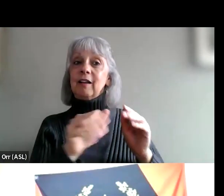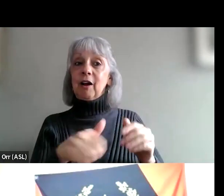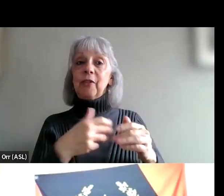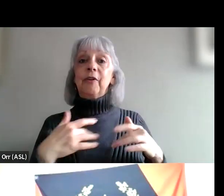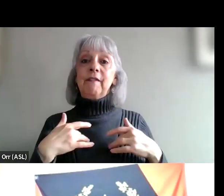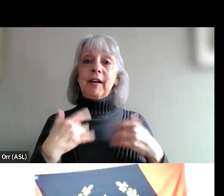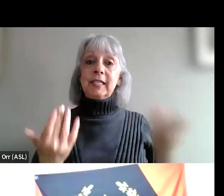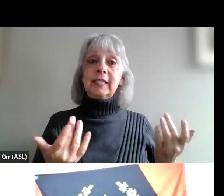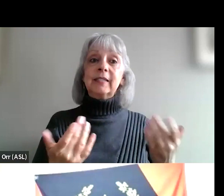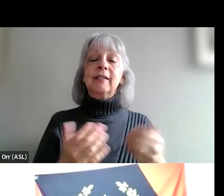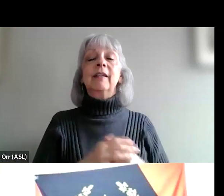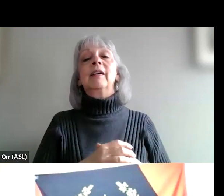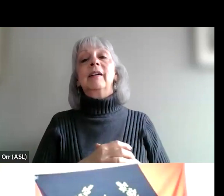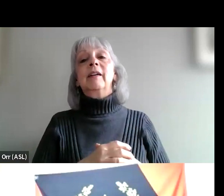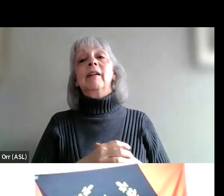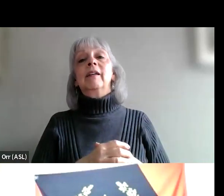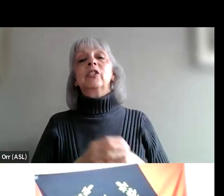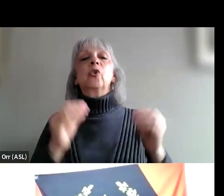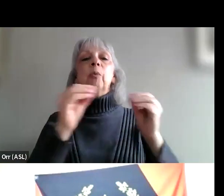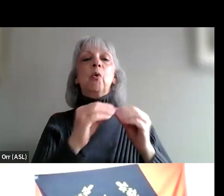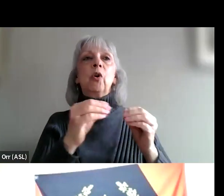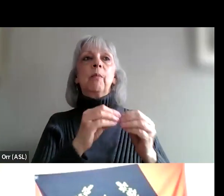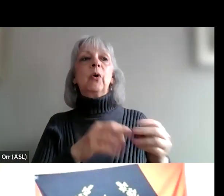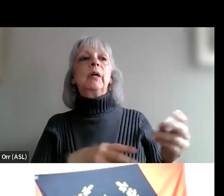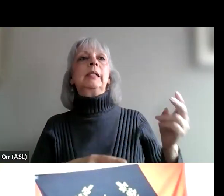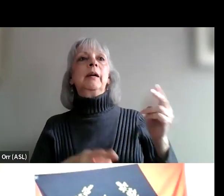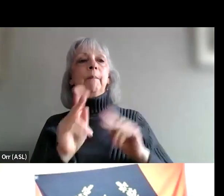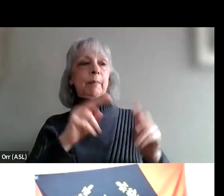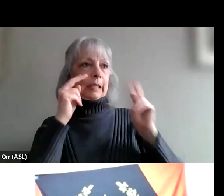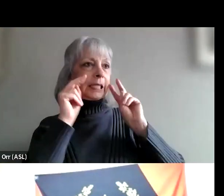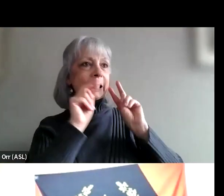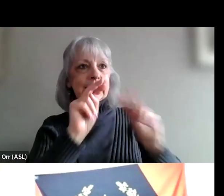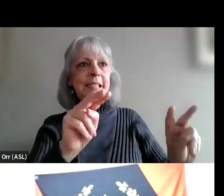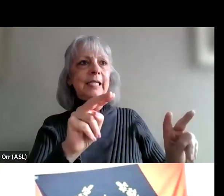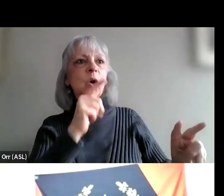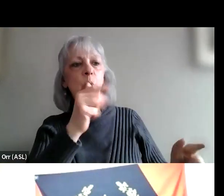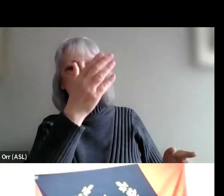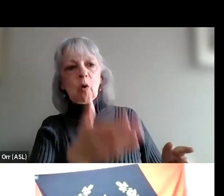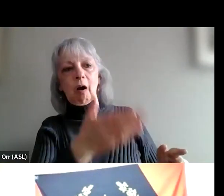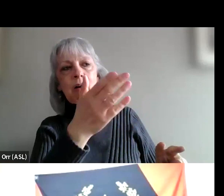así crean esa mayor visibilidad, asegurándose de que sepan quién eres y que estás verdaderamente comprometido